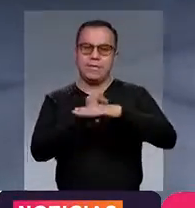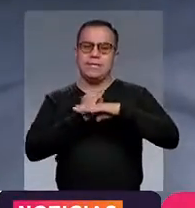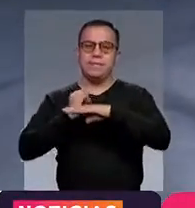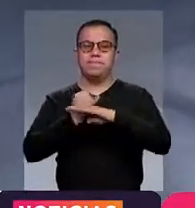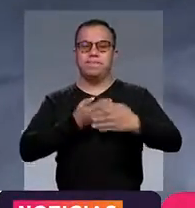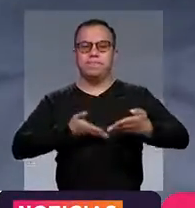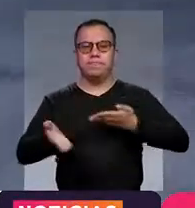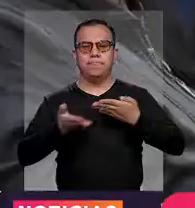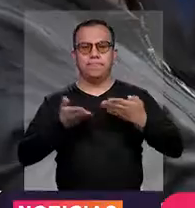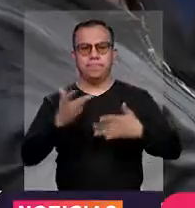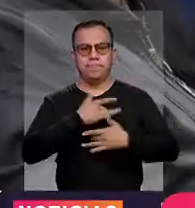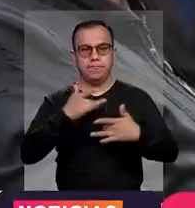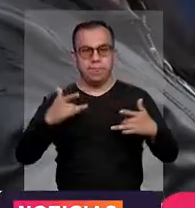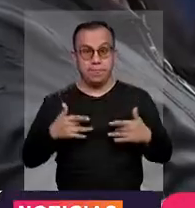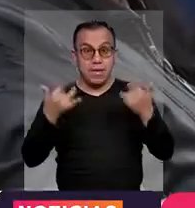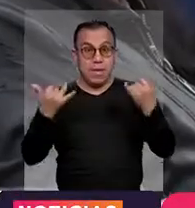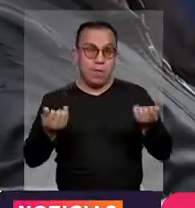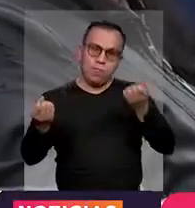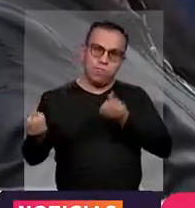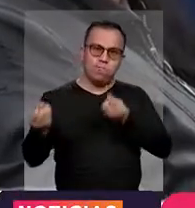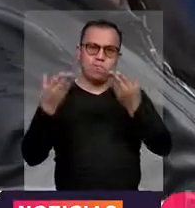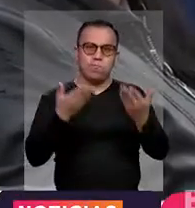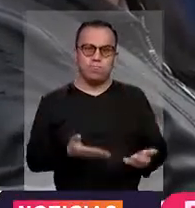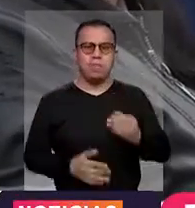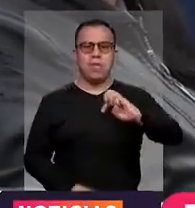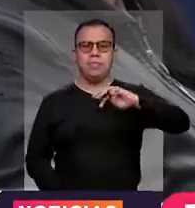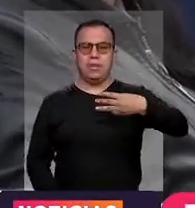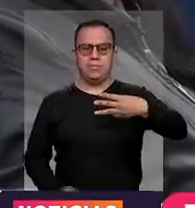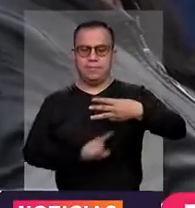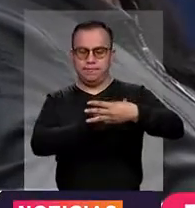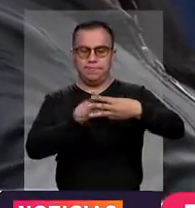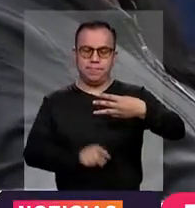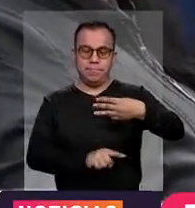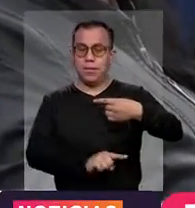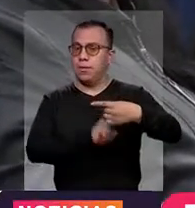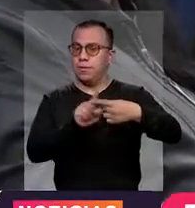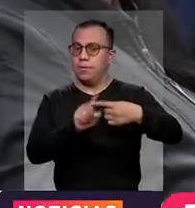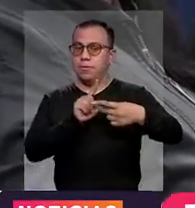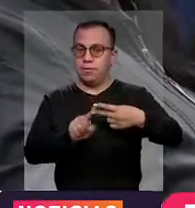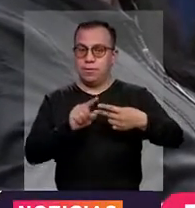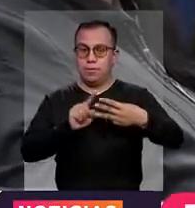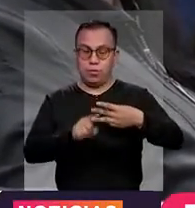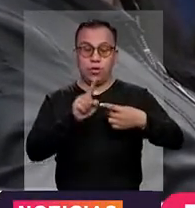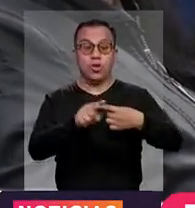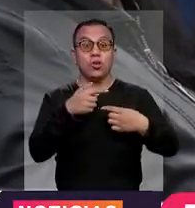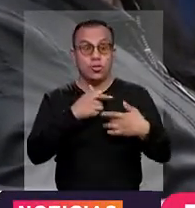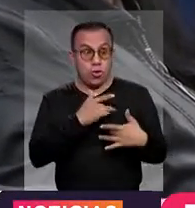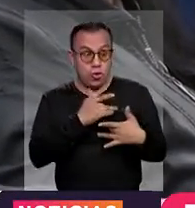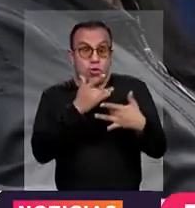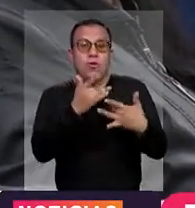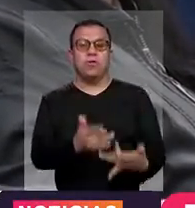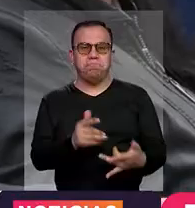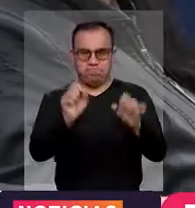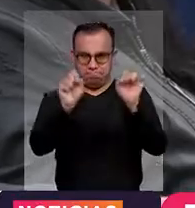PUNTOS DE DONACIóN MENSUALMENTE SE REQUIEREN EN BOGOTá ALREDEDOR DE 20,000 DONANTES DE SANGRE PARA TRAS FUNDIR 7000 PACIENTES EN EL MISS, ES DECIR QUE DE MANERA